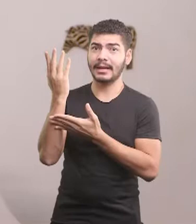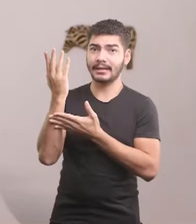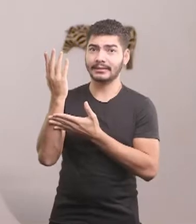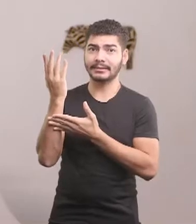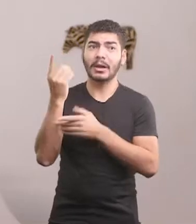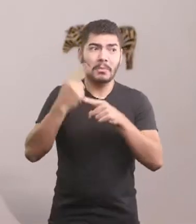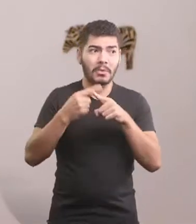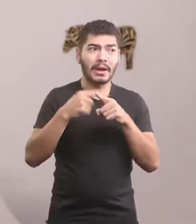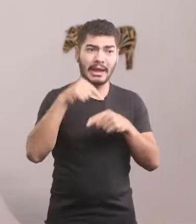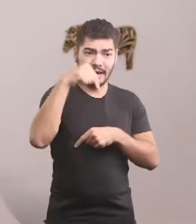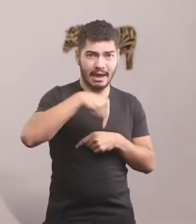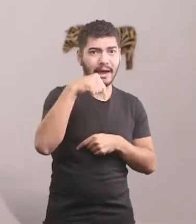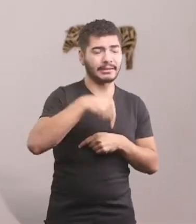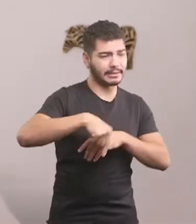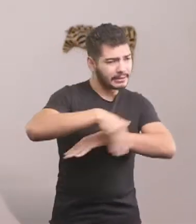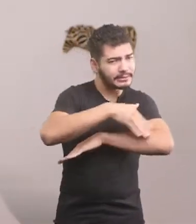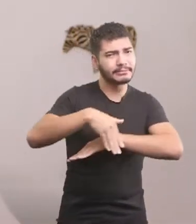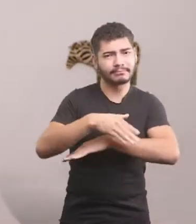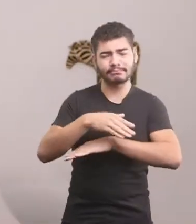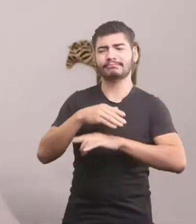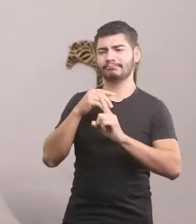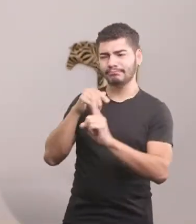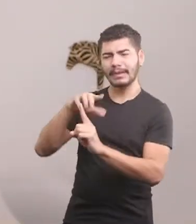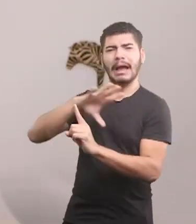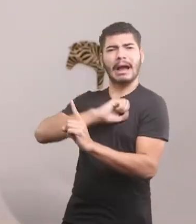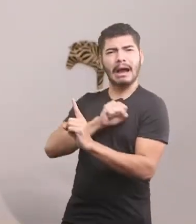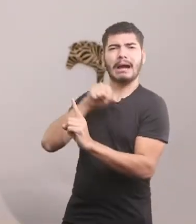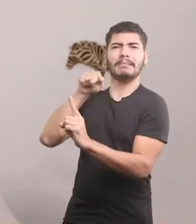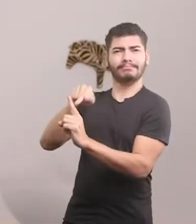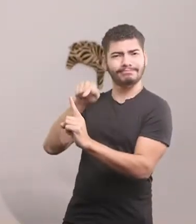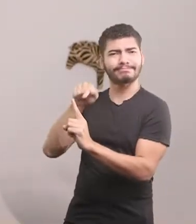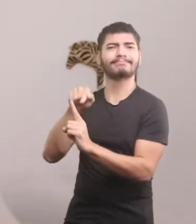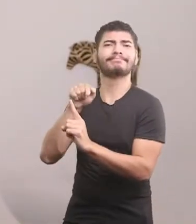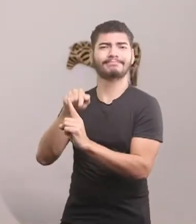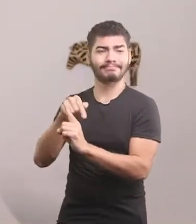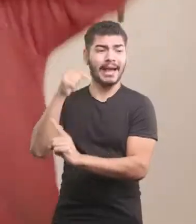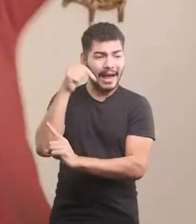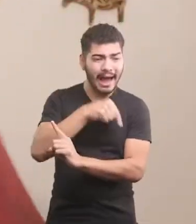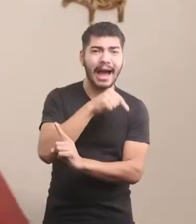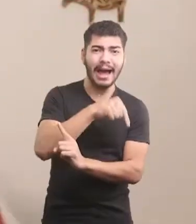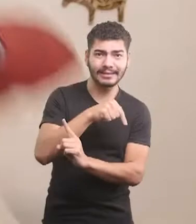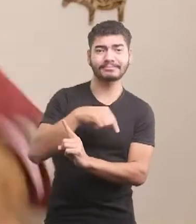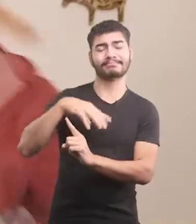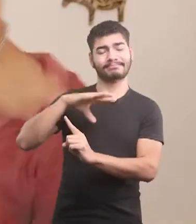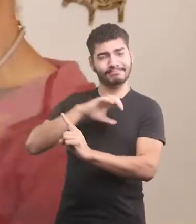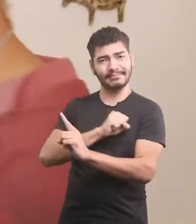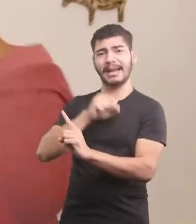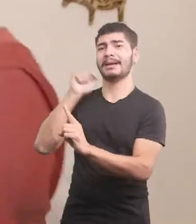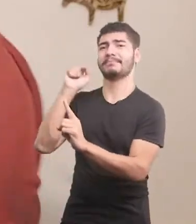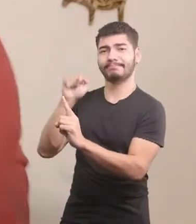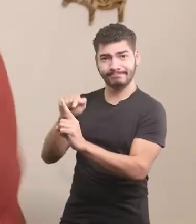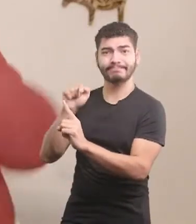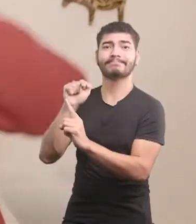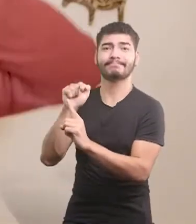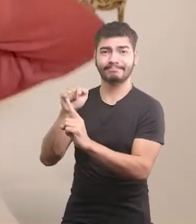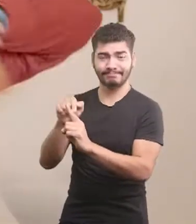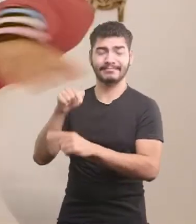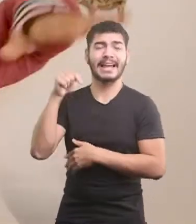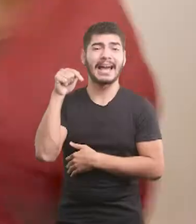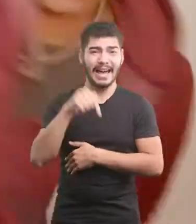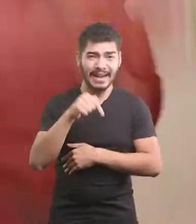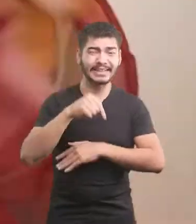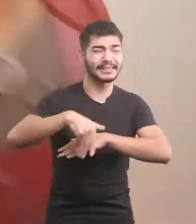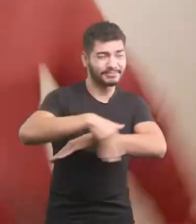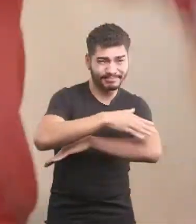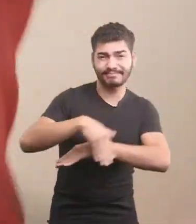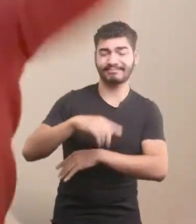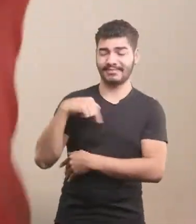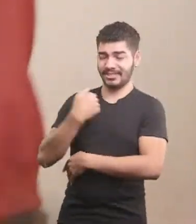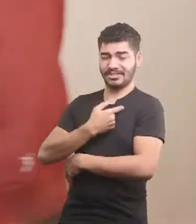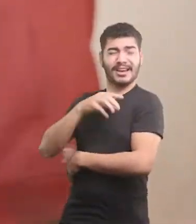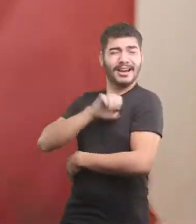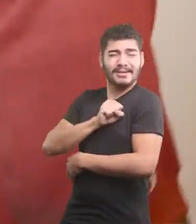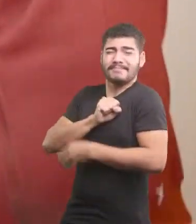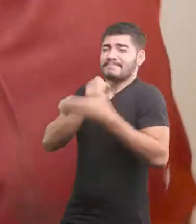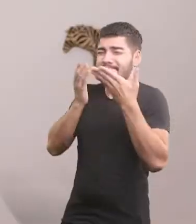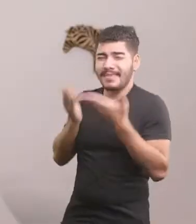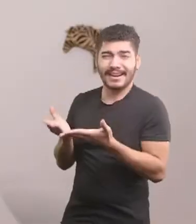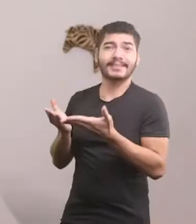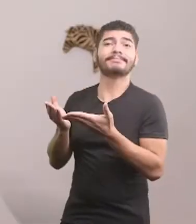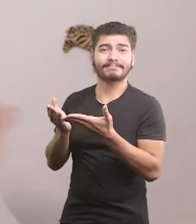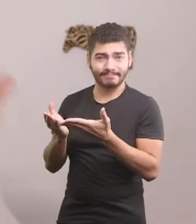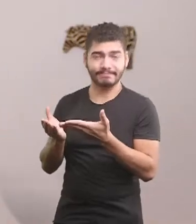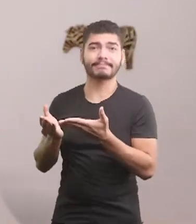É que aqui na rua ele é tão amado É que aqui na rua ele é tão amado